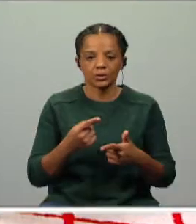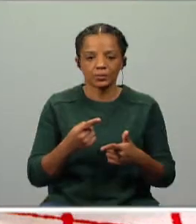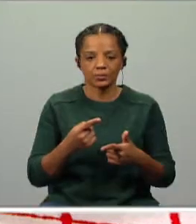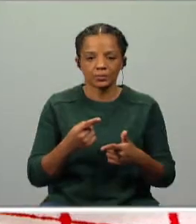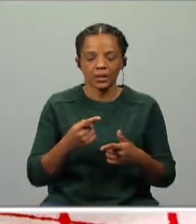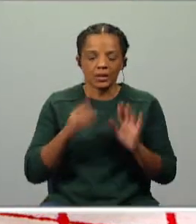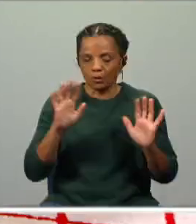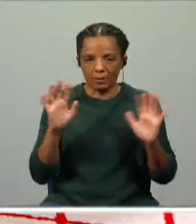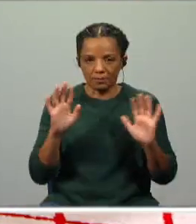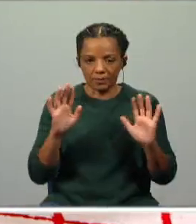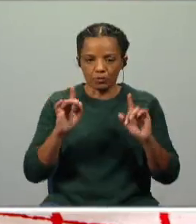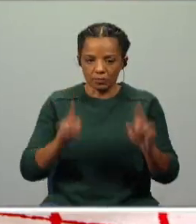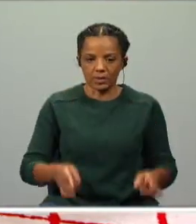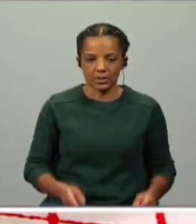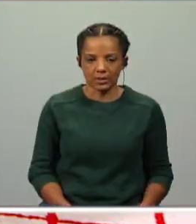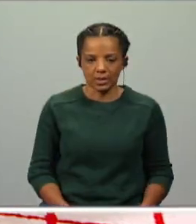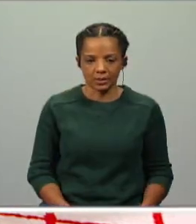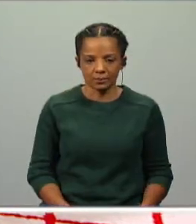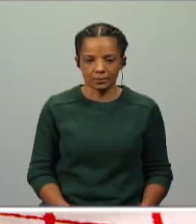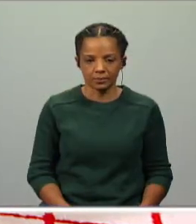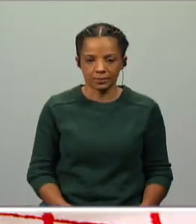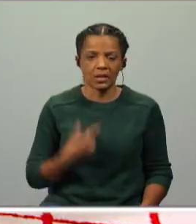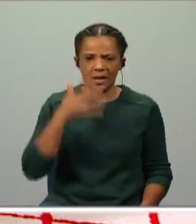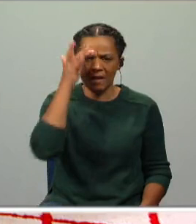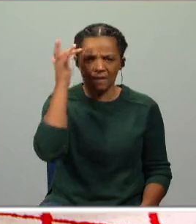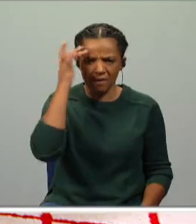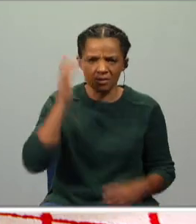mas vamos então começar isto acaba por ser fácil de fazer.